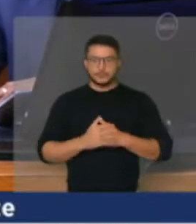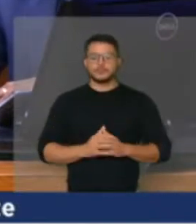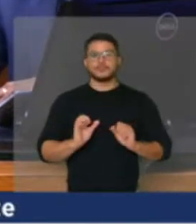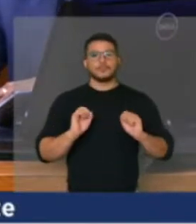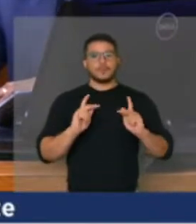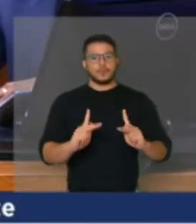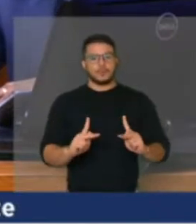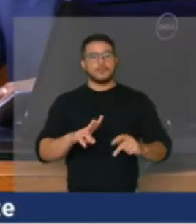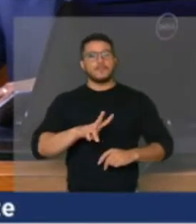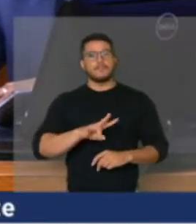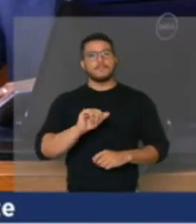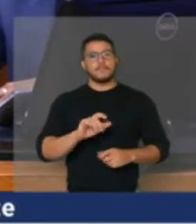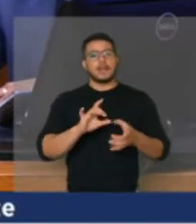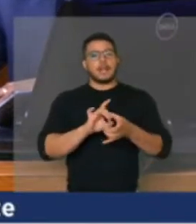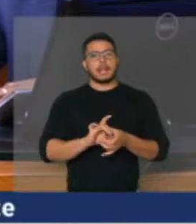O PROBLEMA NO SDEM. ESTÁ BOM?